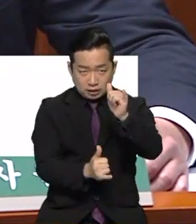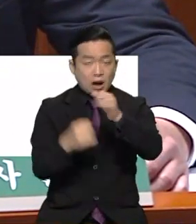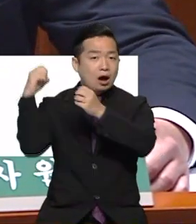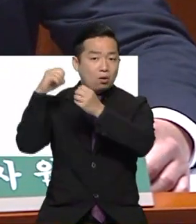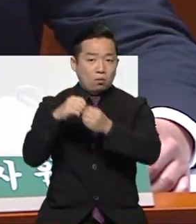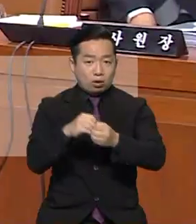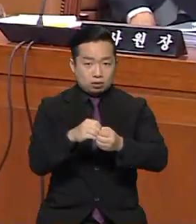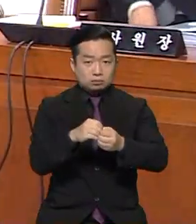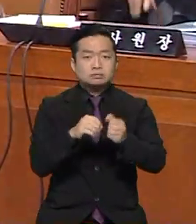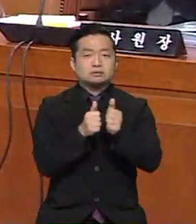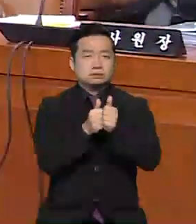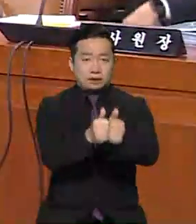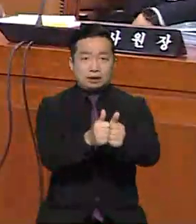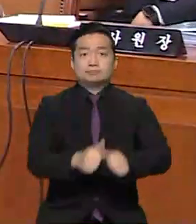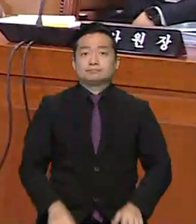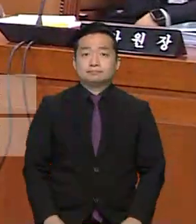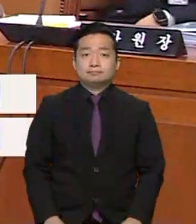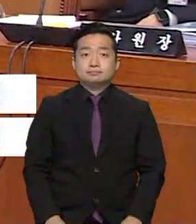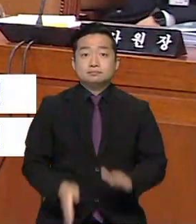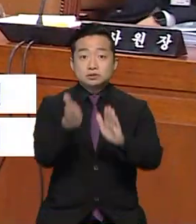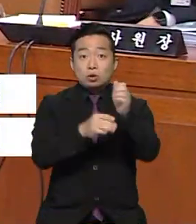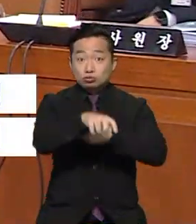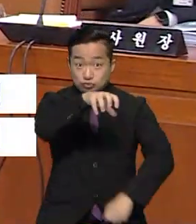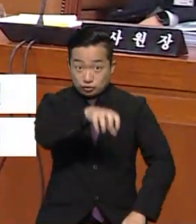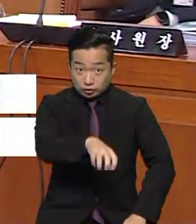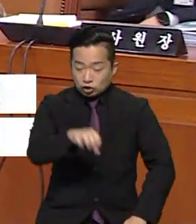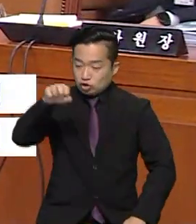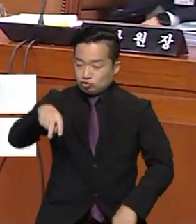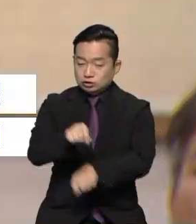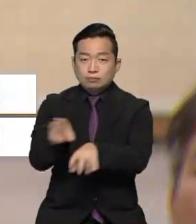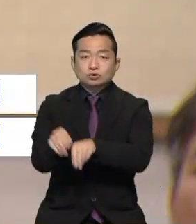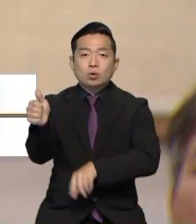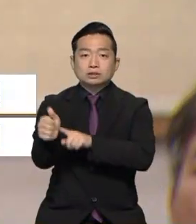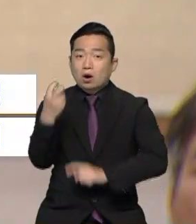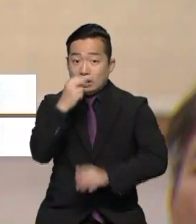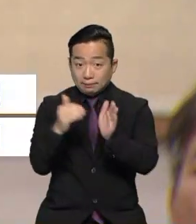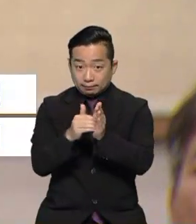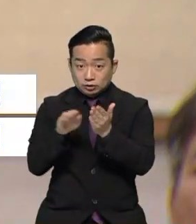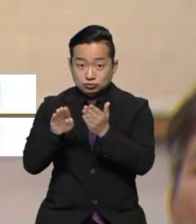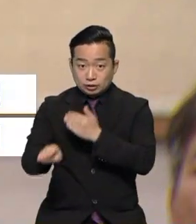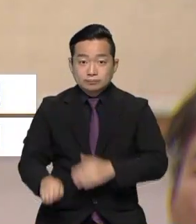(기자) 공수처는 유 사무총장 조사 뒤 최재혜 감사원장 조사 필요성 등을 검토할